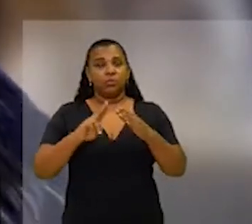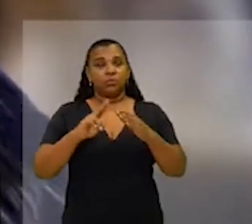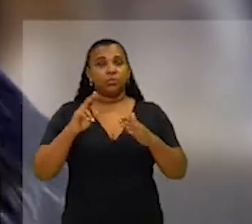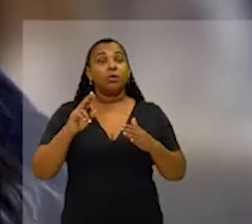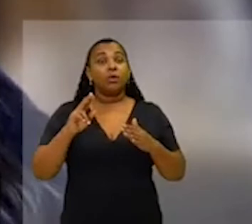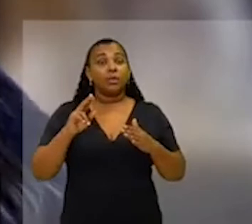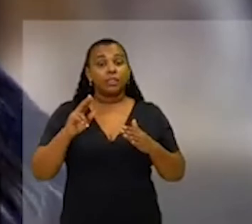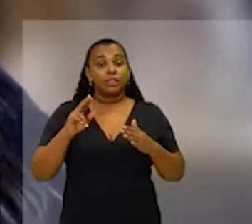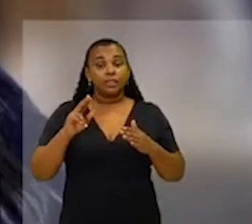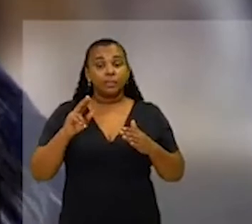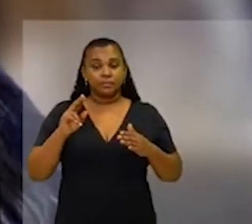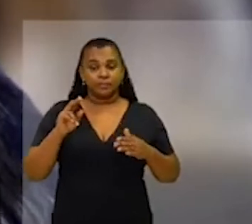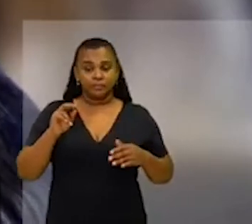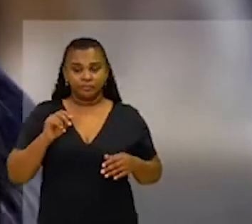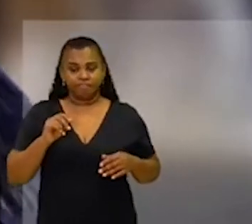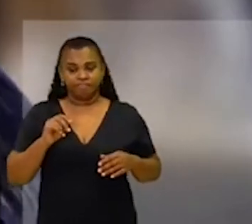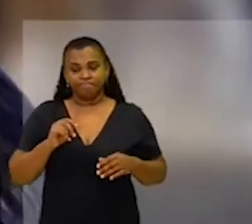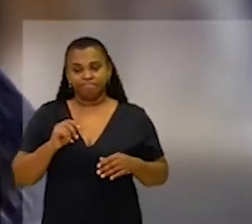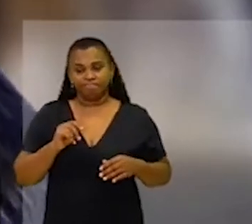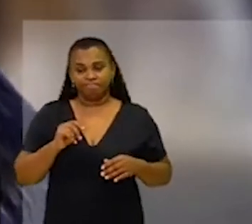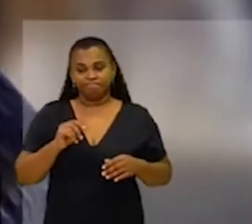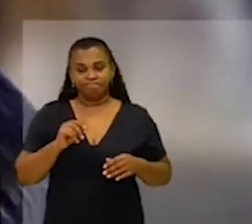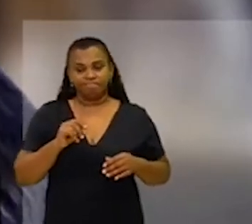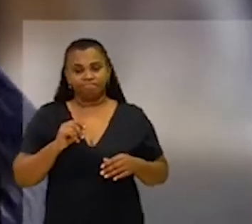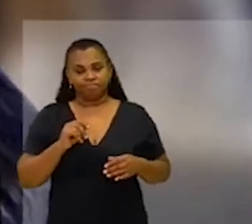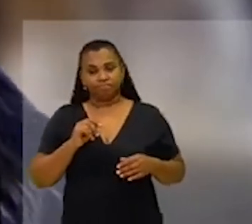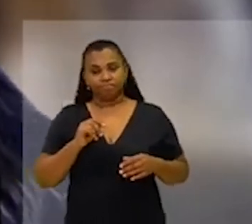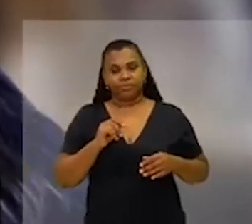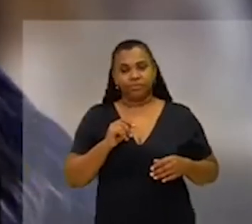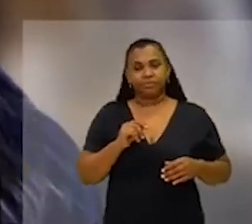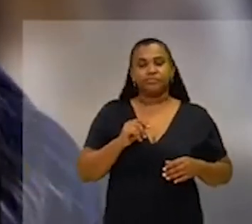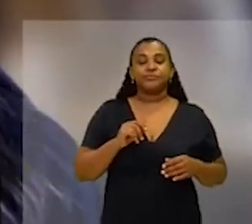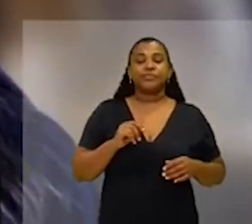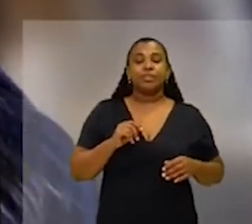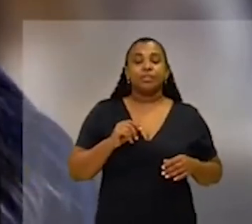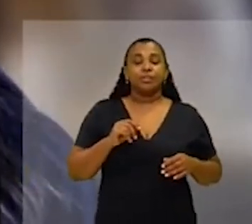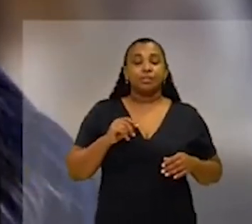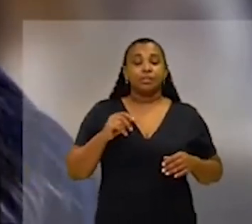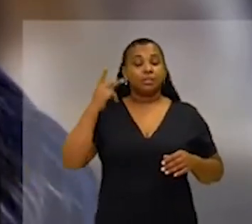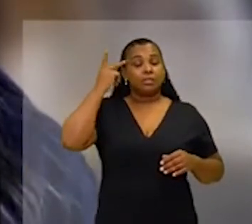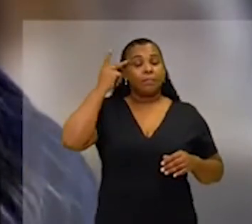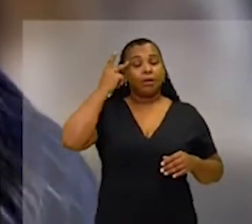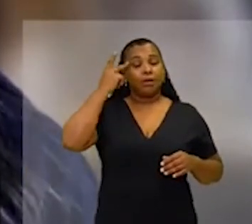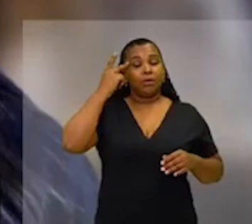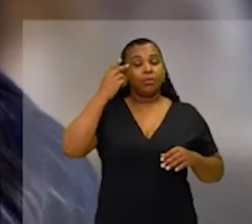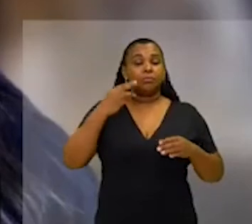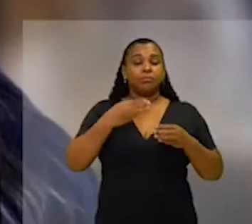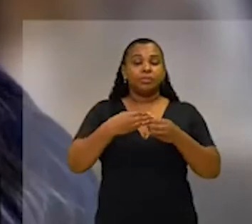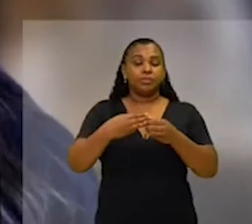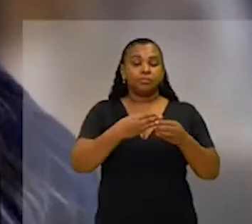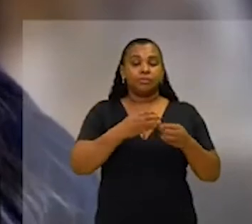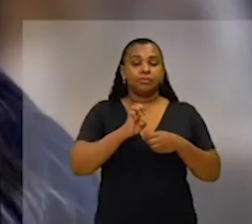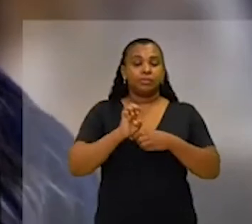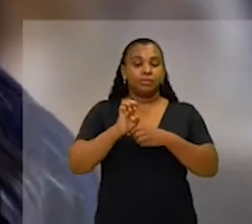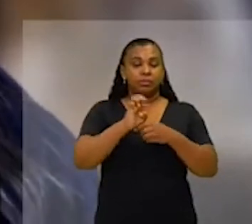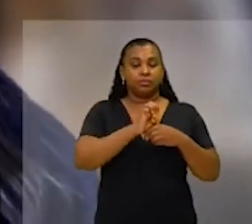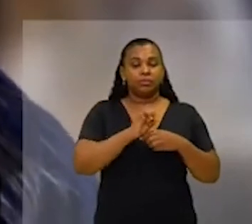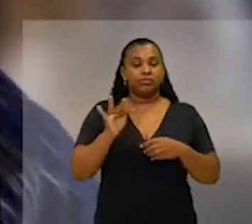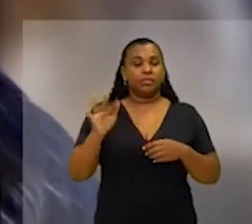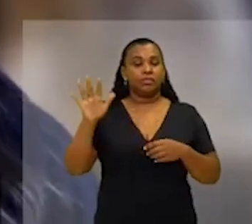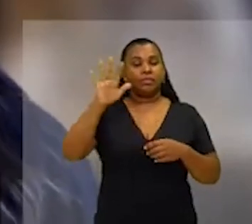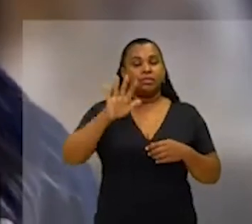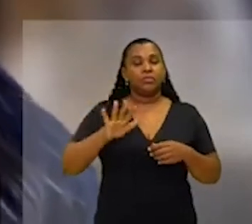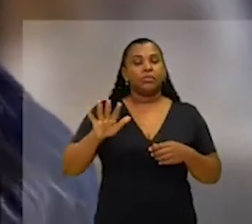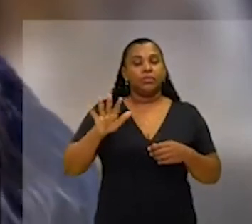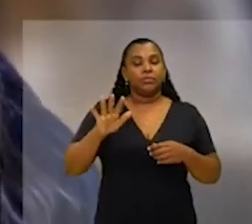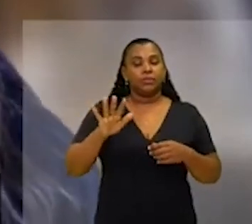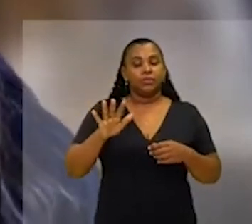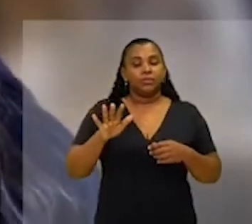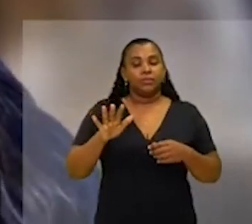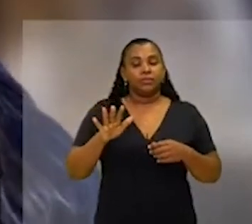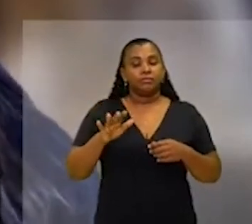e educação Comunitária nas três esferas né tanto municipais estaduais e Federais e or as políticas